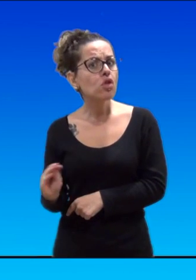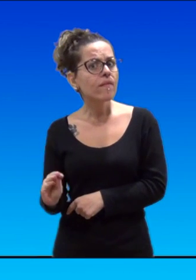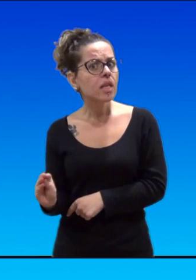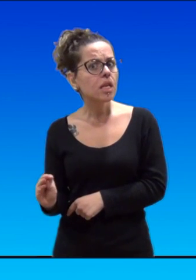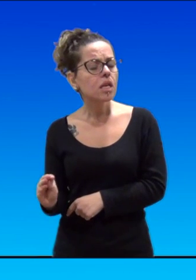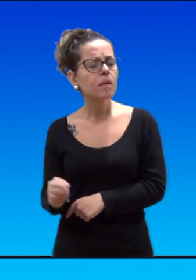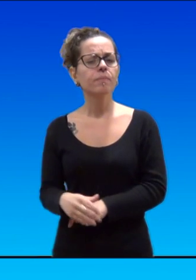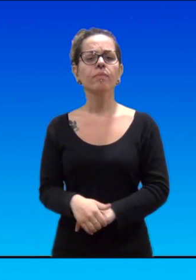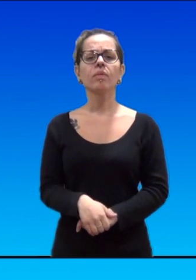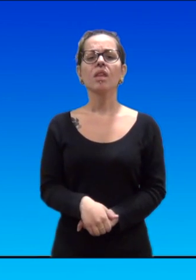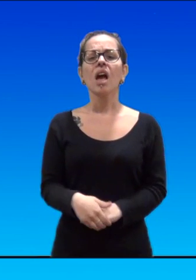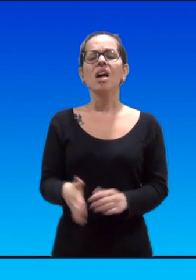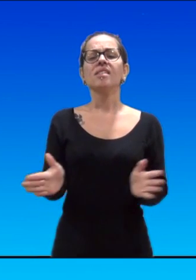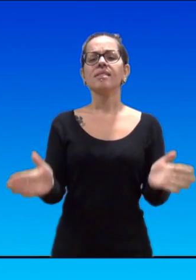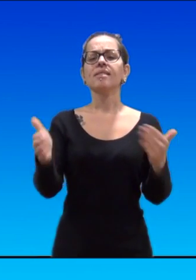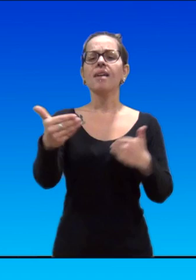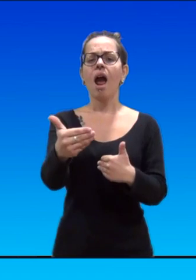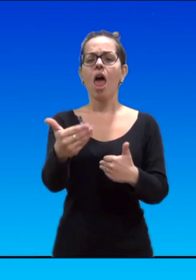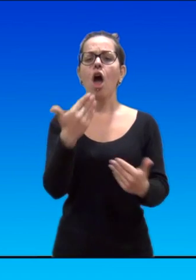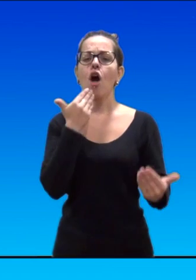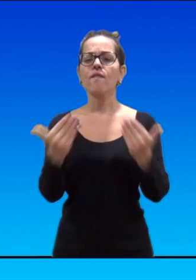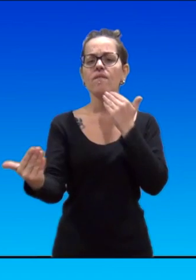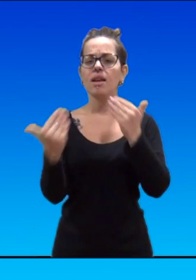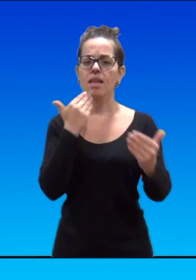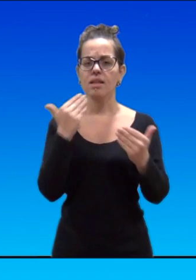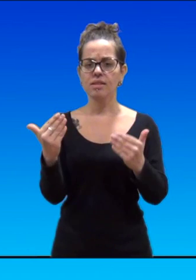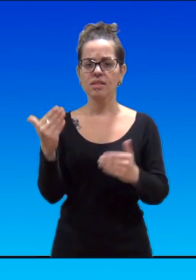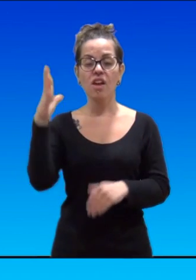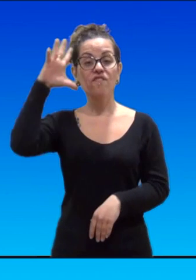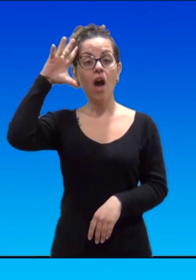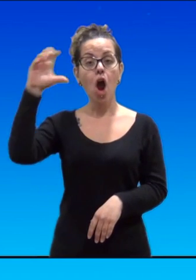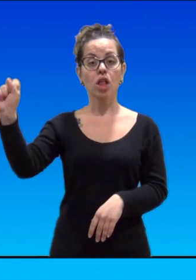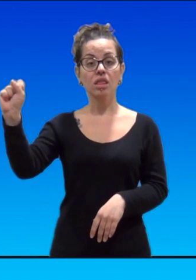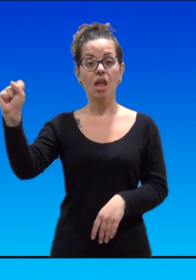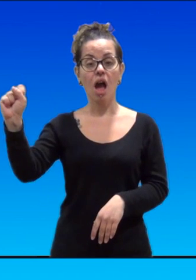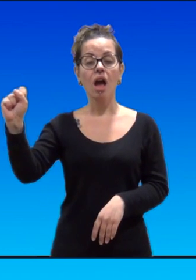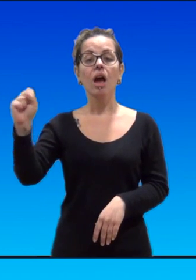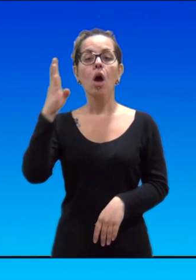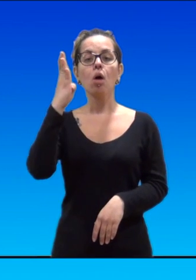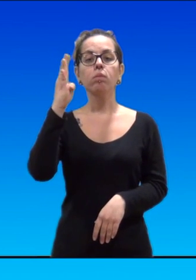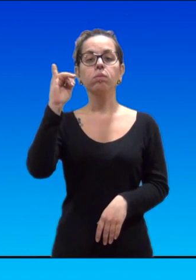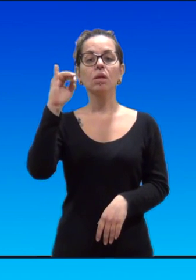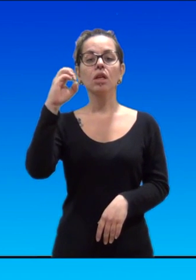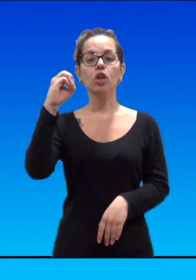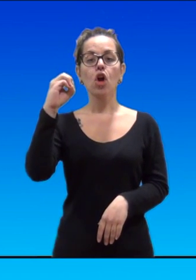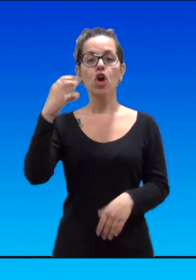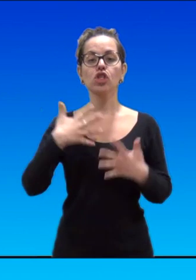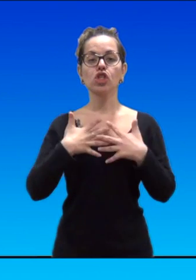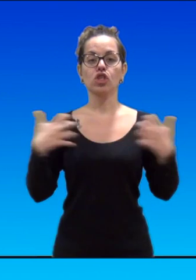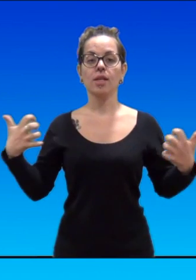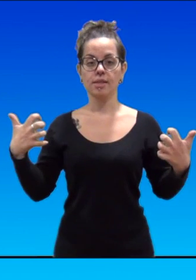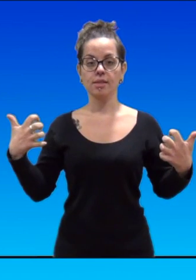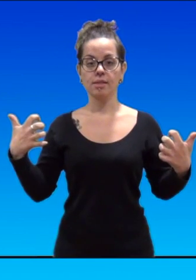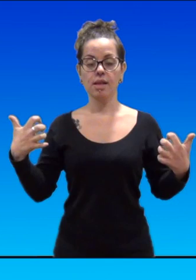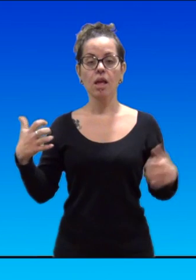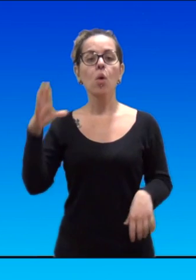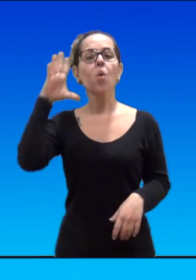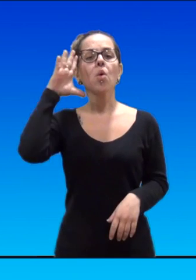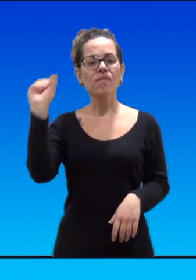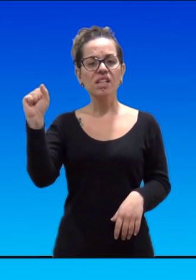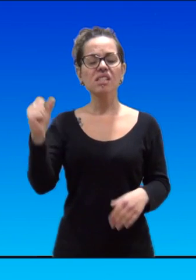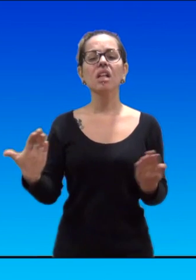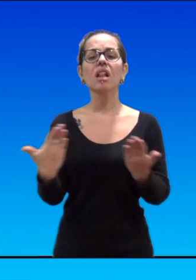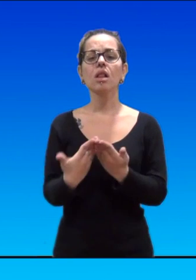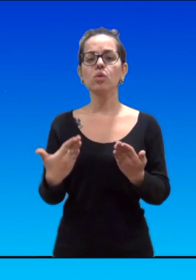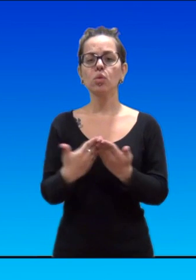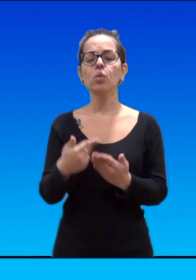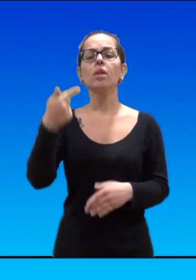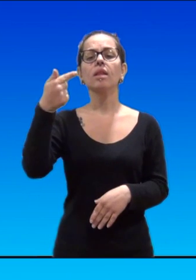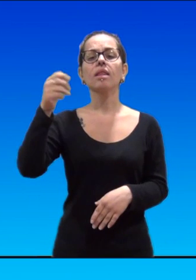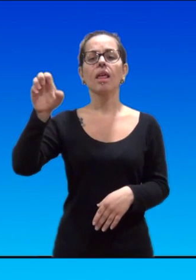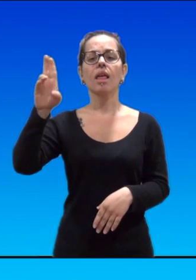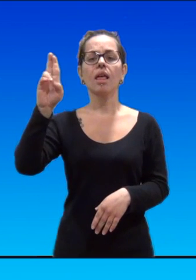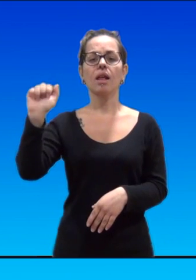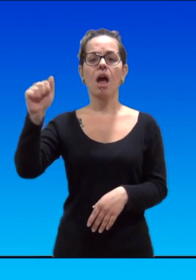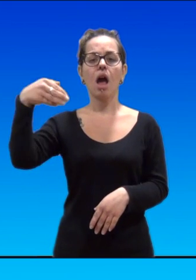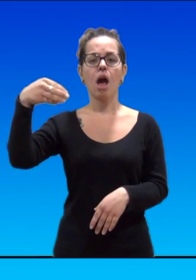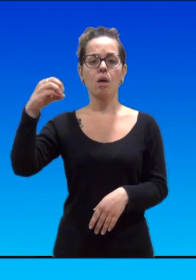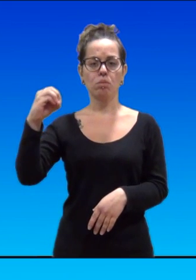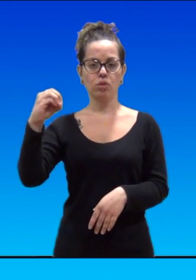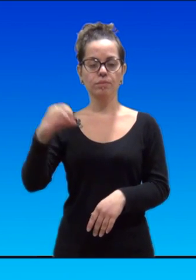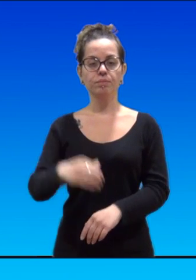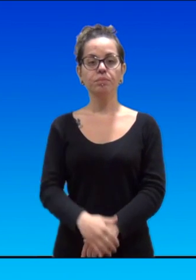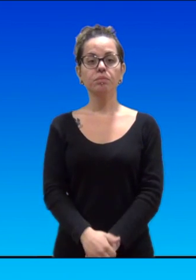presso la Sala conferenze della Facoltà di Bioscienze dell’Università degli Studi di Teramo,